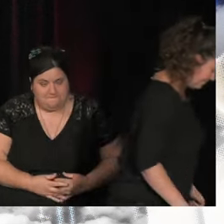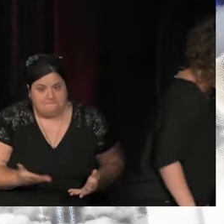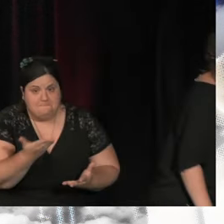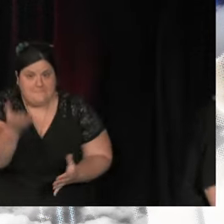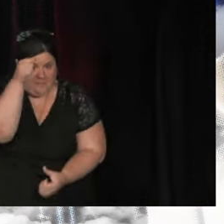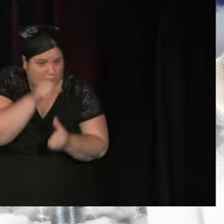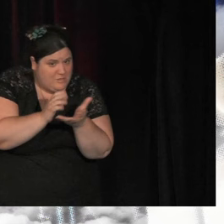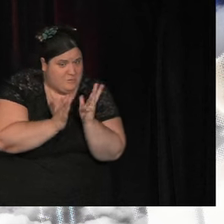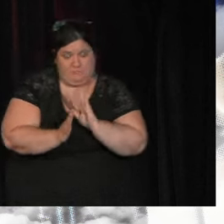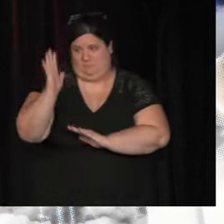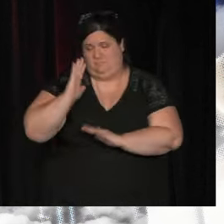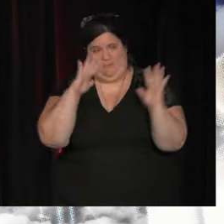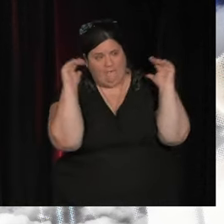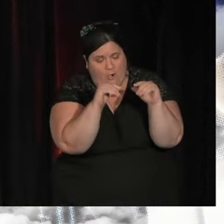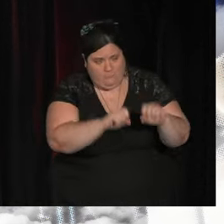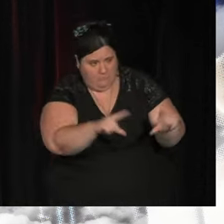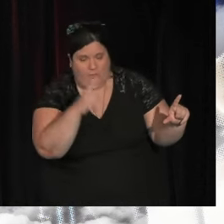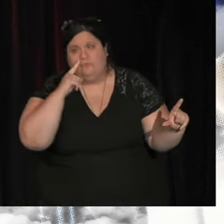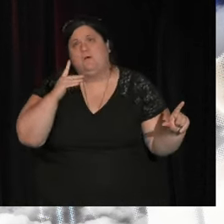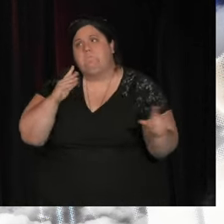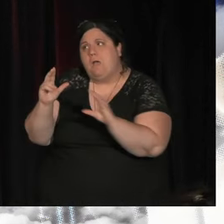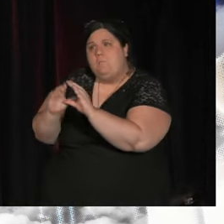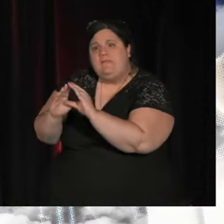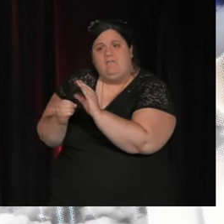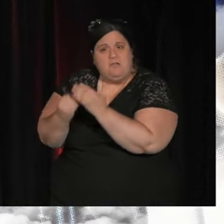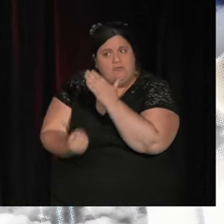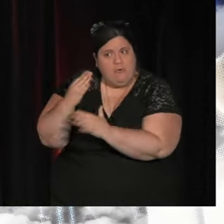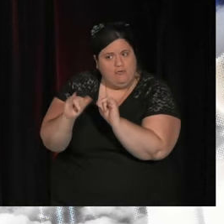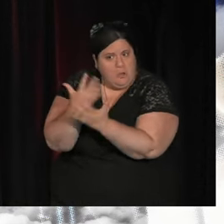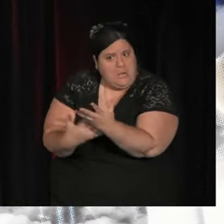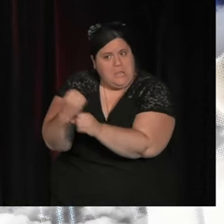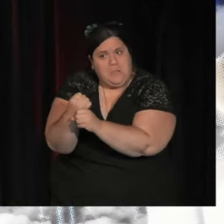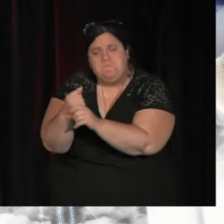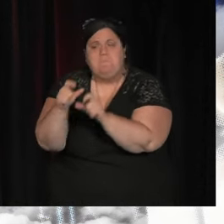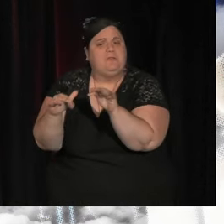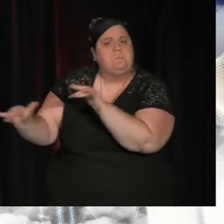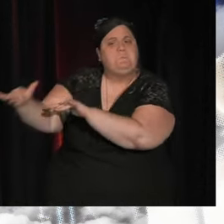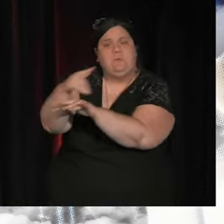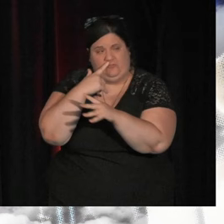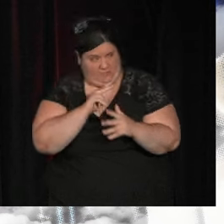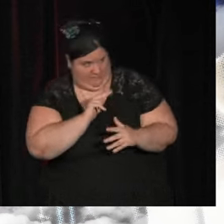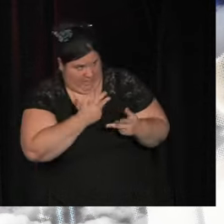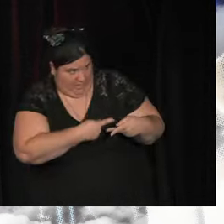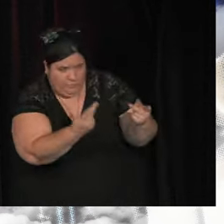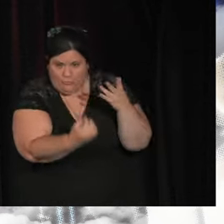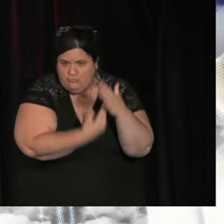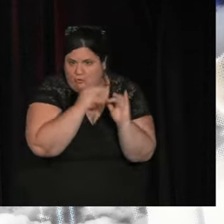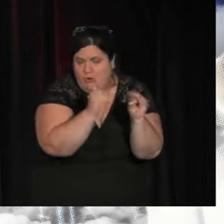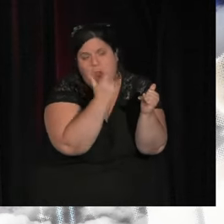mais c'était vraiment le prochain jeu Blizzard. Ça faisait partie de ces légendes urbaines, en fait. Dès qu'il y avait une annonce, un début de rumeur, c'est comme Bloodborne PC.